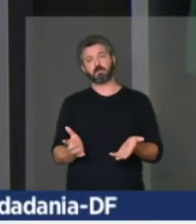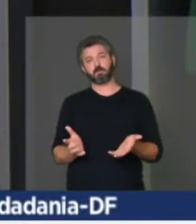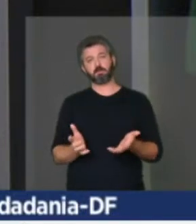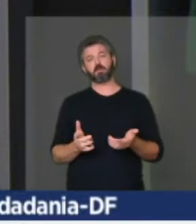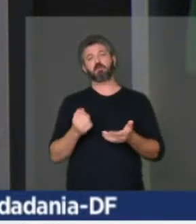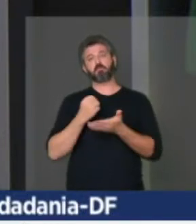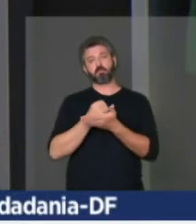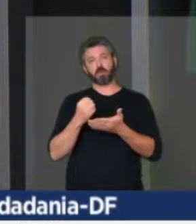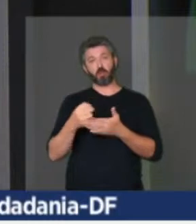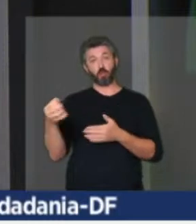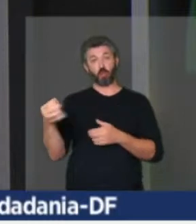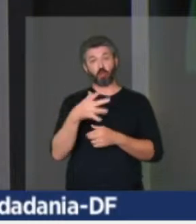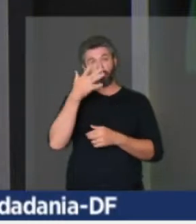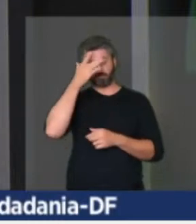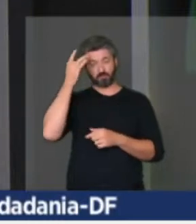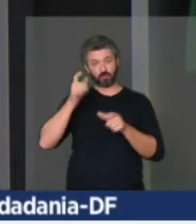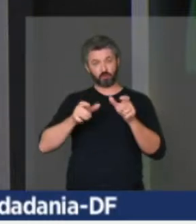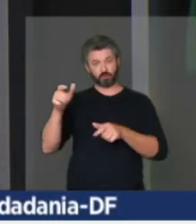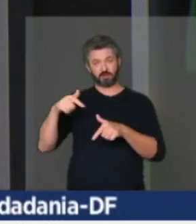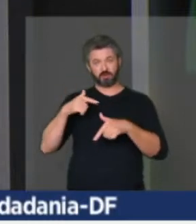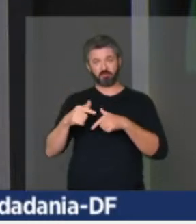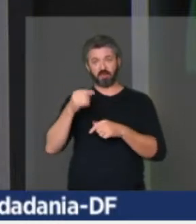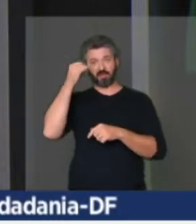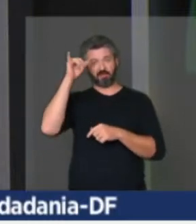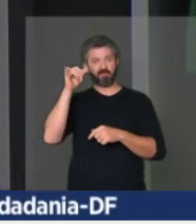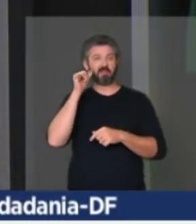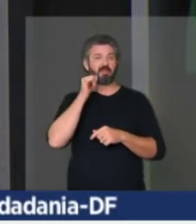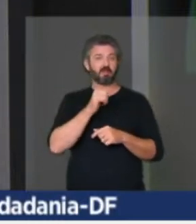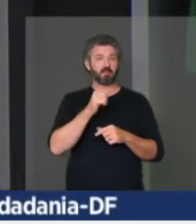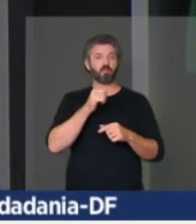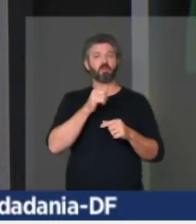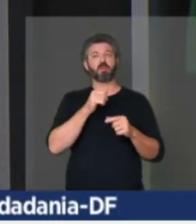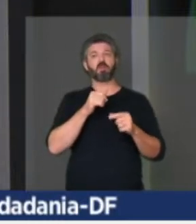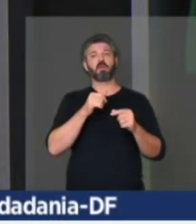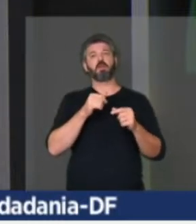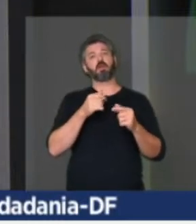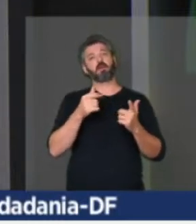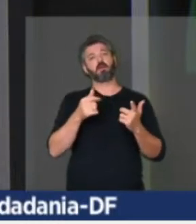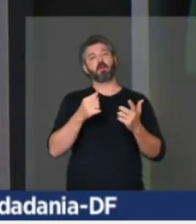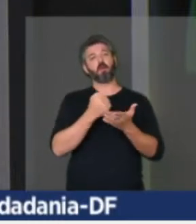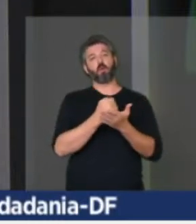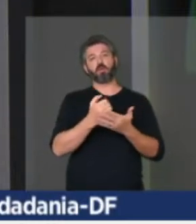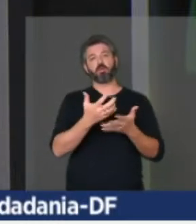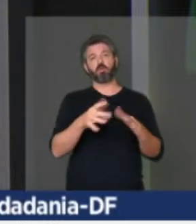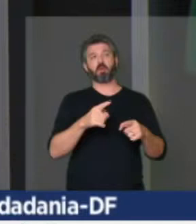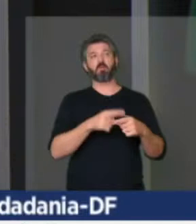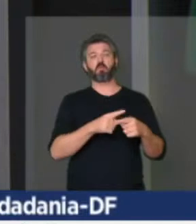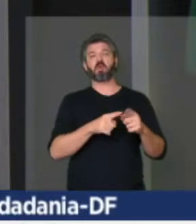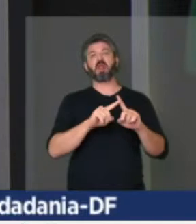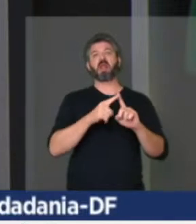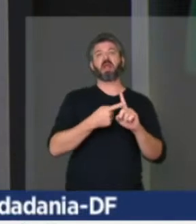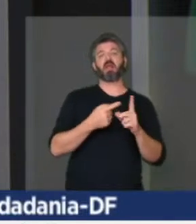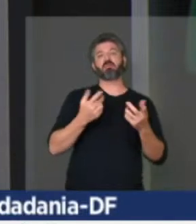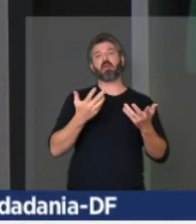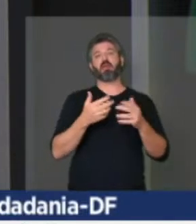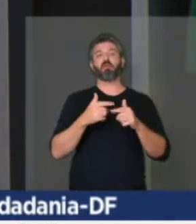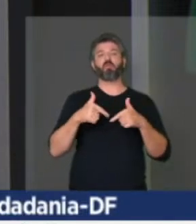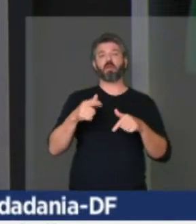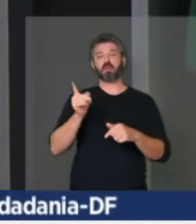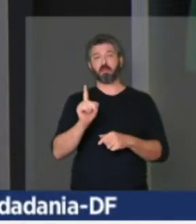CONTRATAR EMPREGADAS DO SEXO FEMININO. MATÉRIA FOI DESPACHADA NA COMISSÃO DE DEFESA DOS DIREITOS DA MULHER, DE SEGURIDADE SOCIAL E FAMÍ LIA, DE TRABALHO, DA